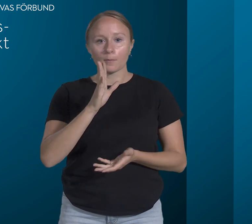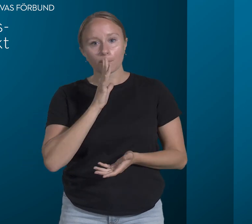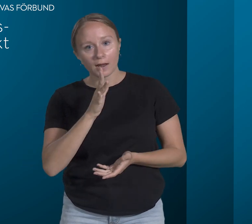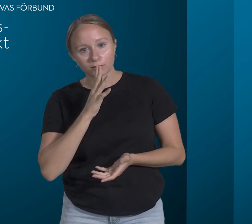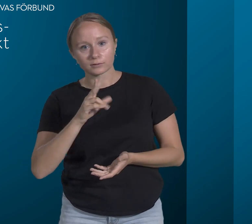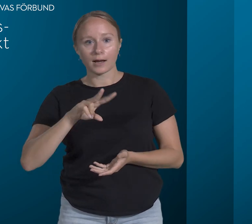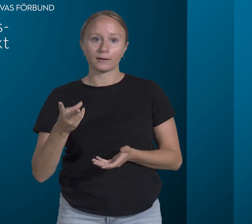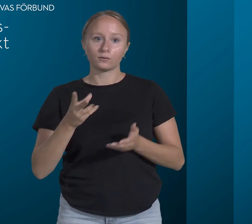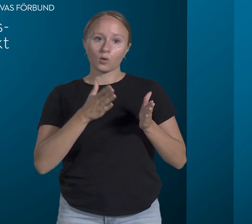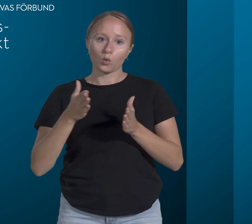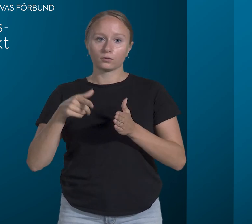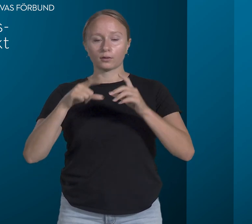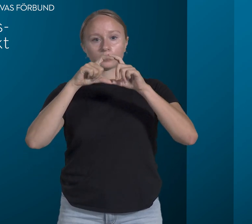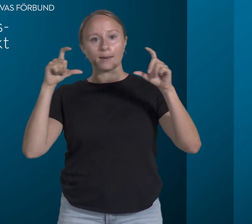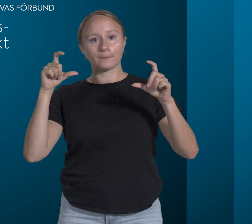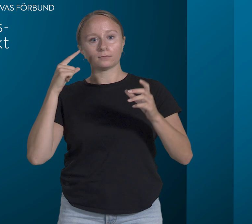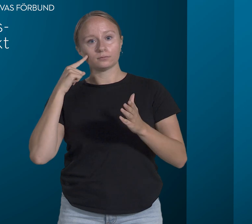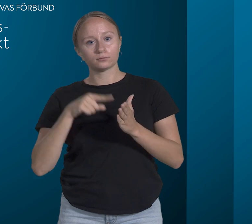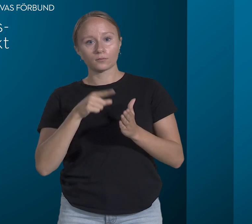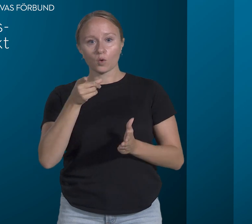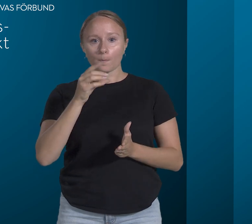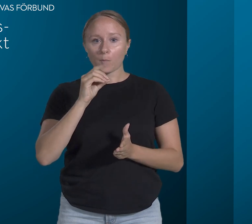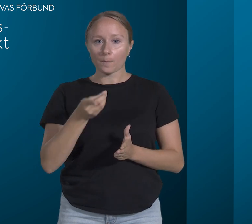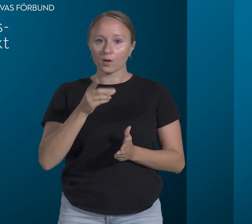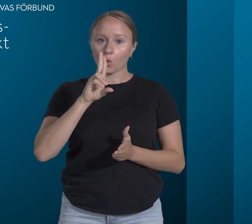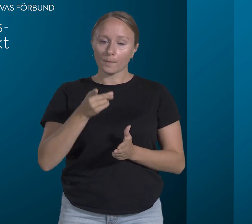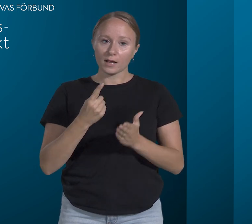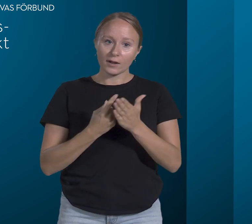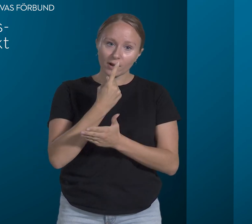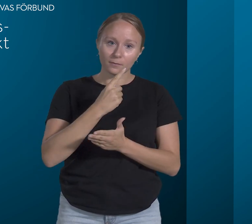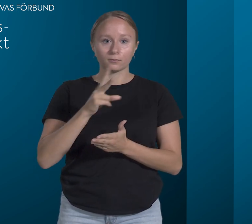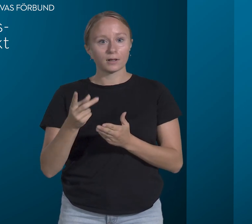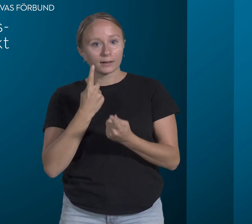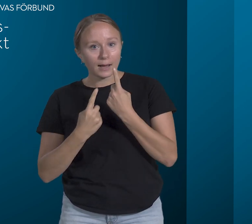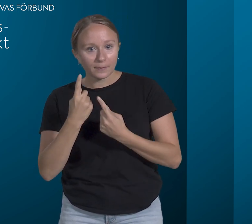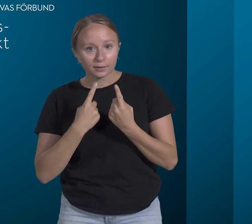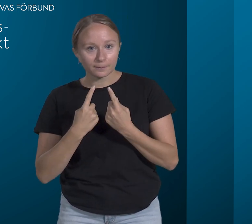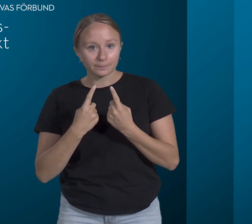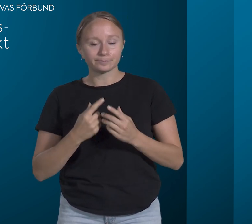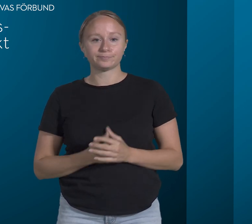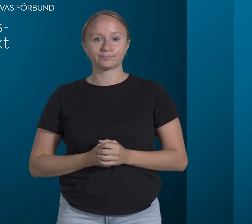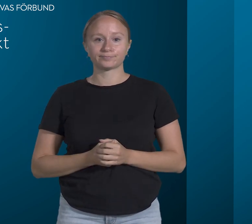och dela dem i sociala medier, eller genom att ordna pop up-evenemang - eller debatter om temat.